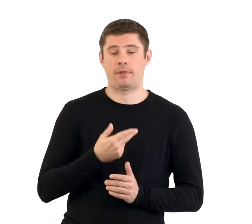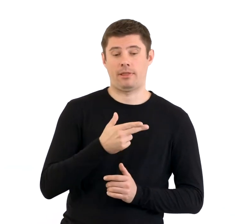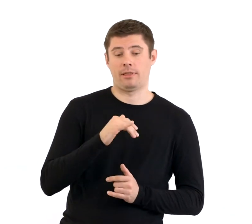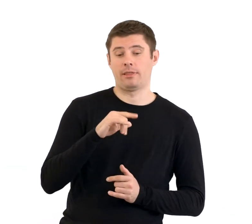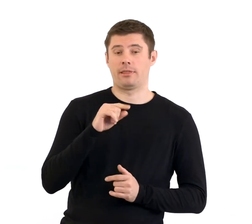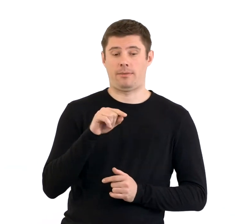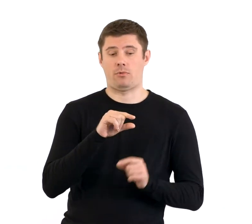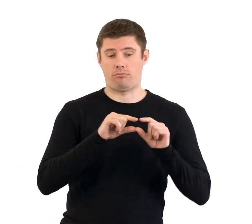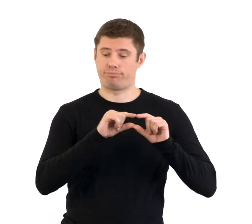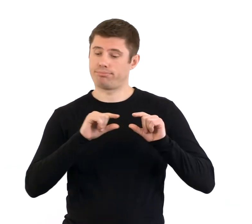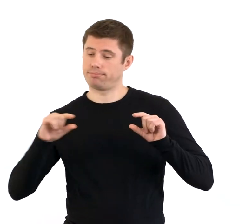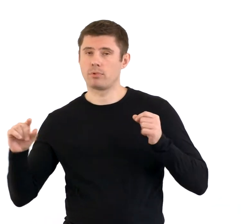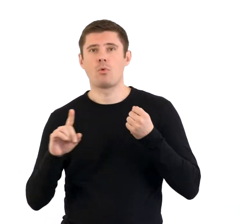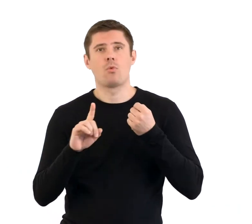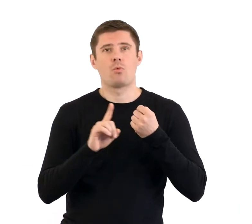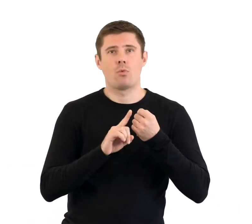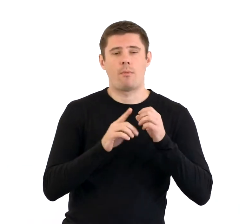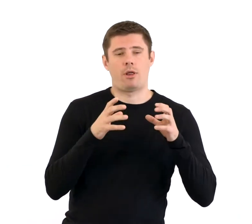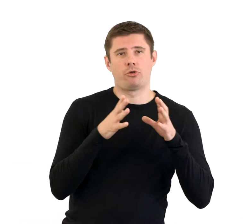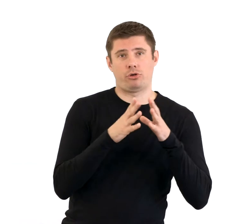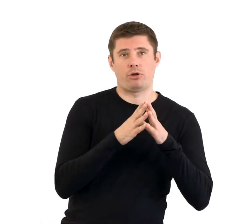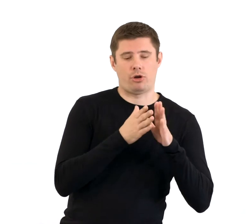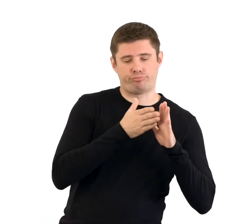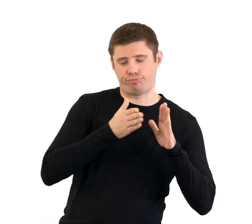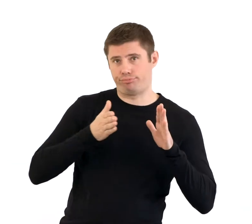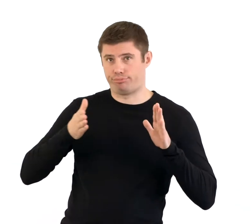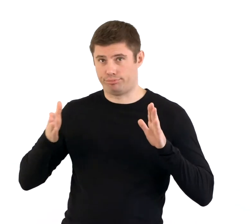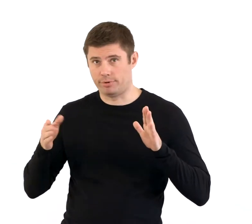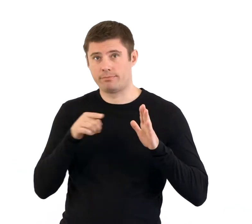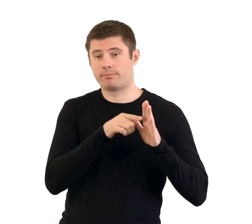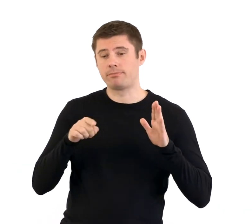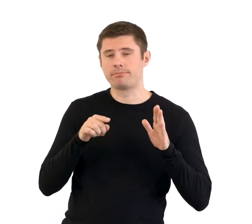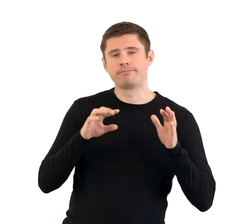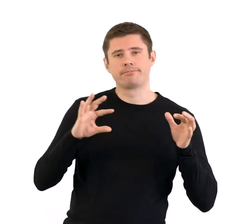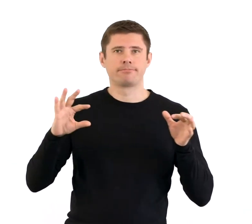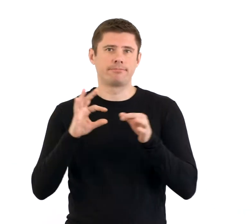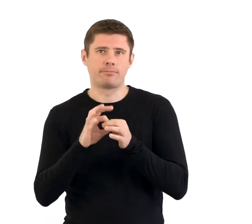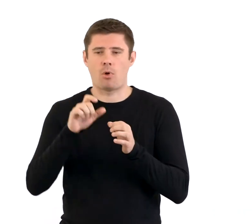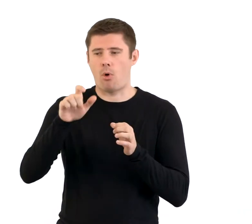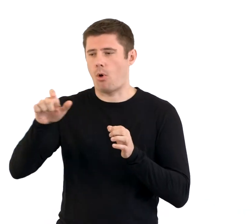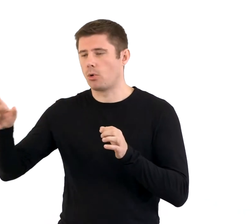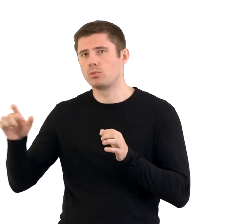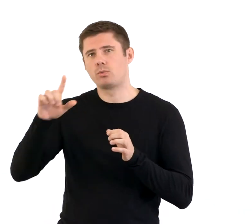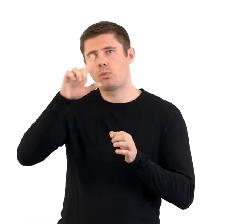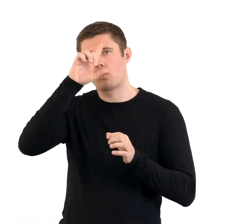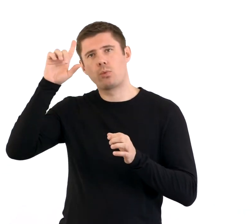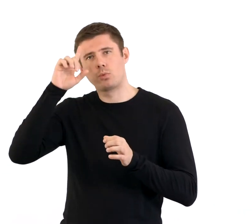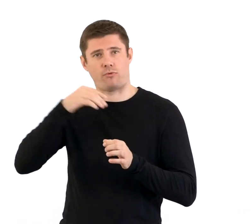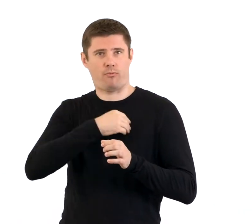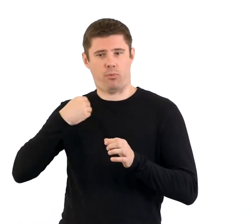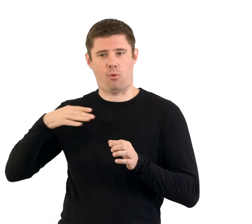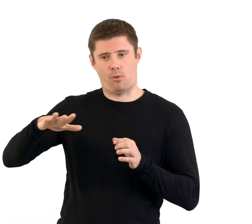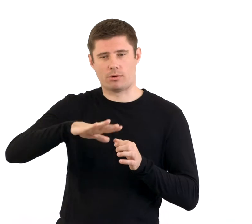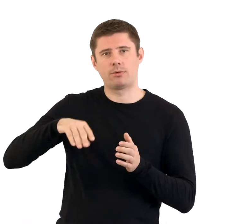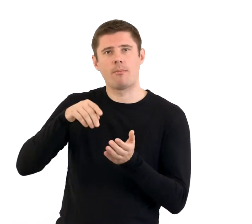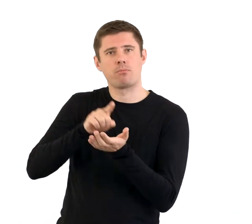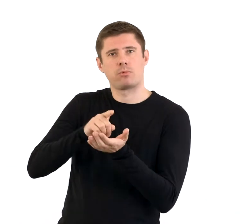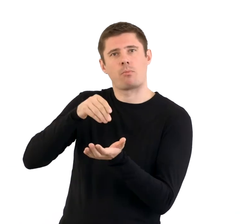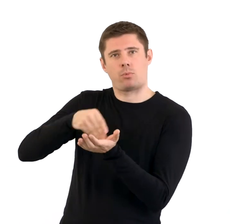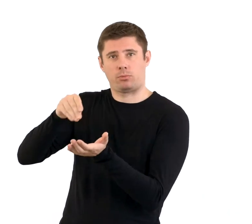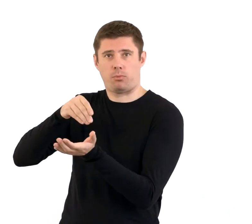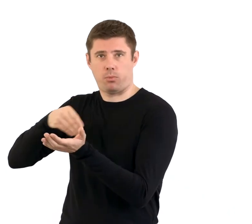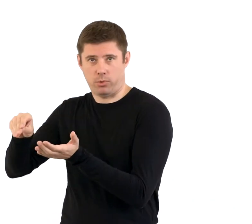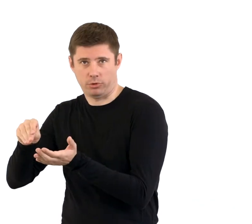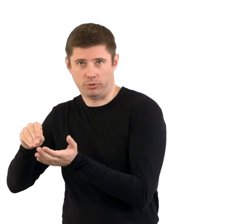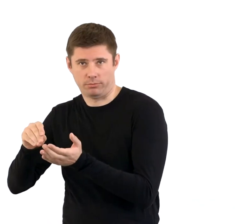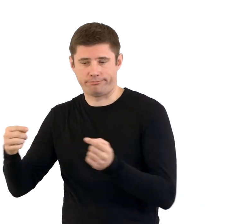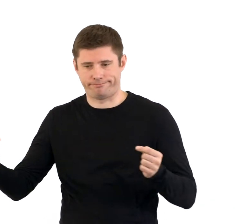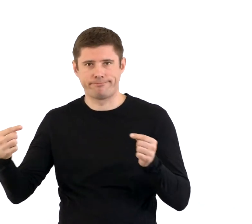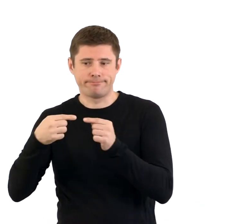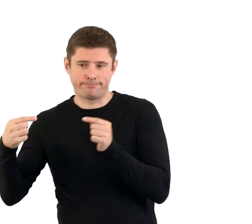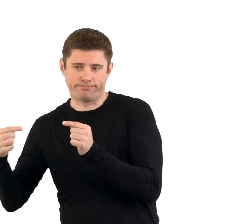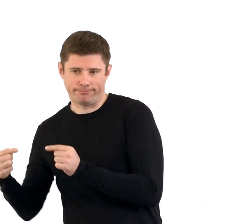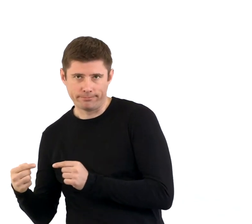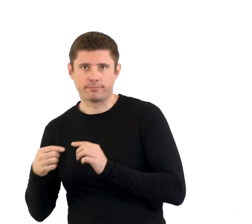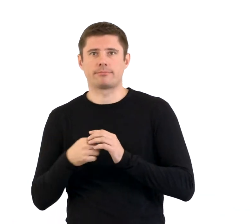Jest to dziesięciocyfrowy kod do identyfikacji osób płacących podatki czyli podatników w Polsce.